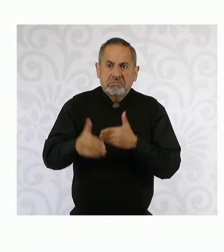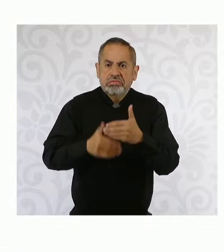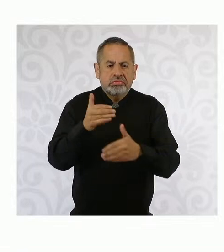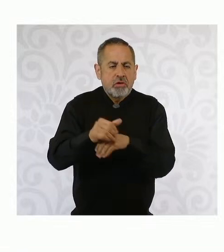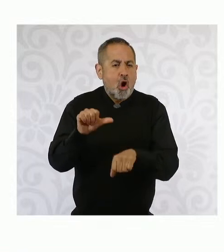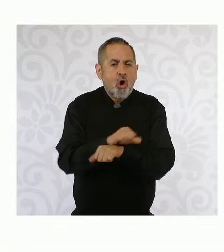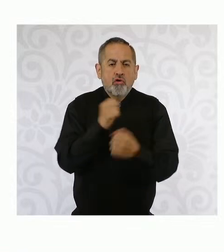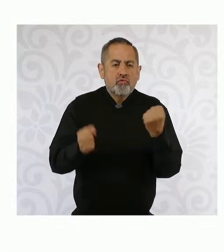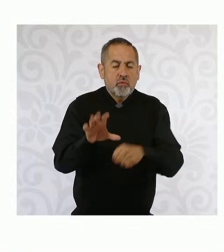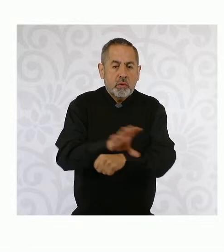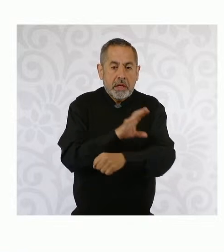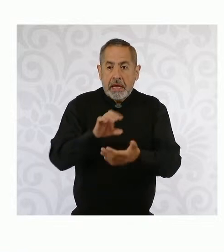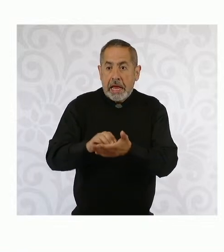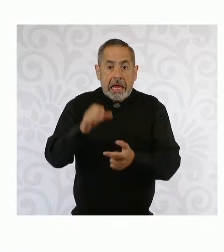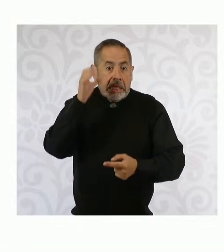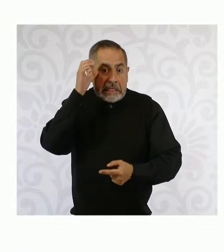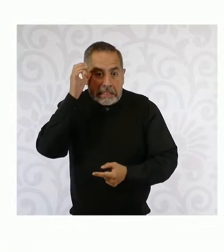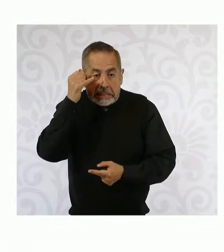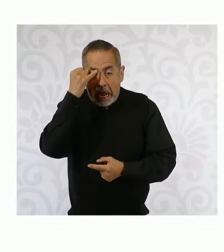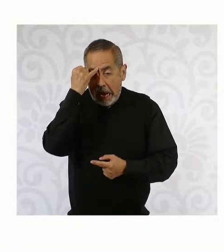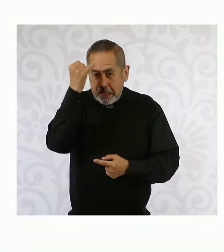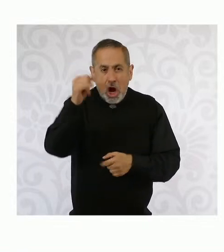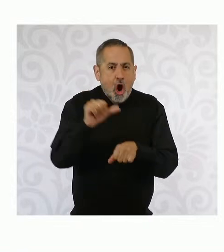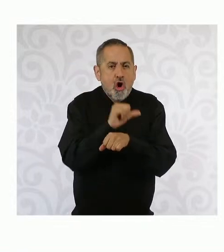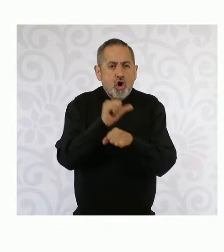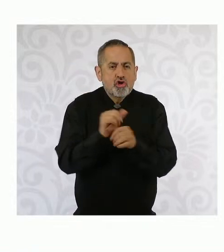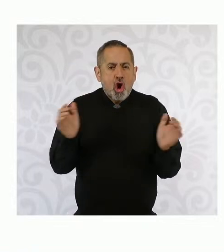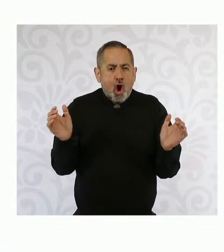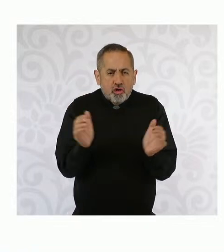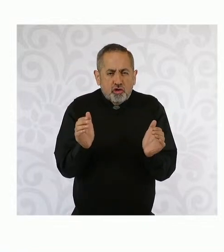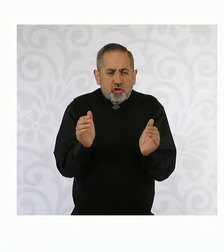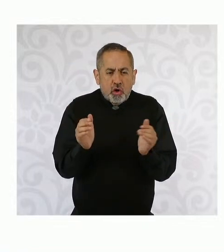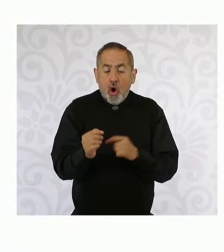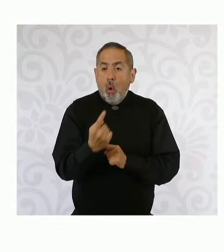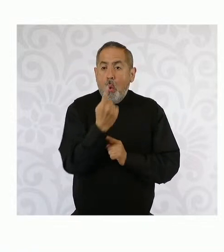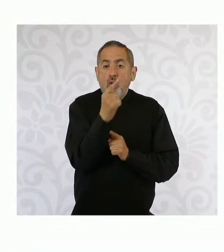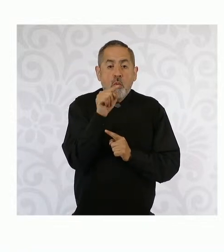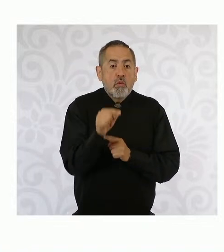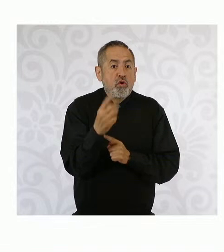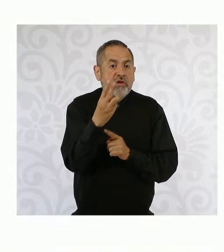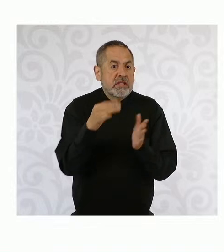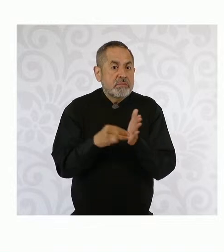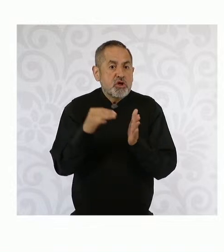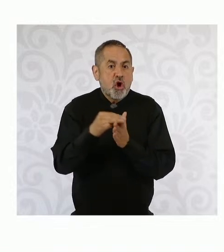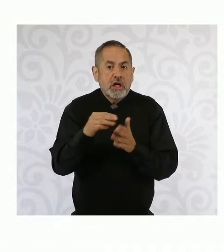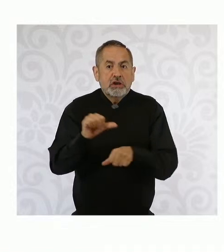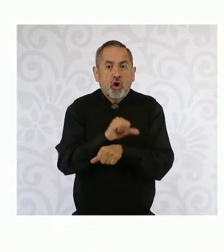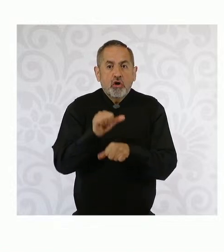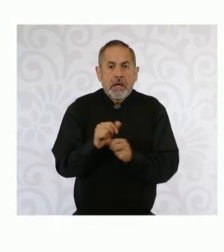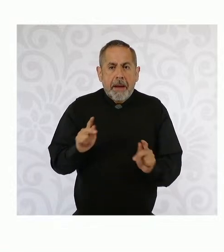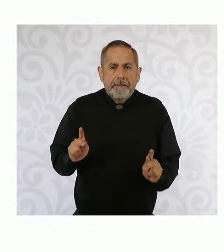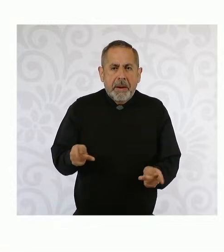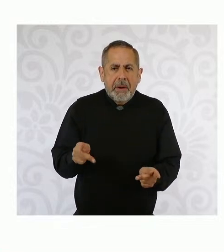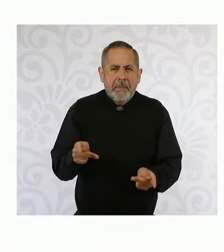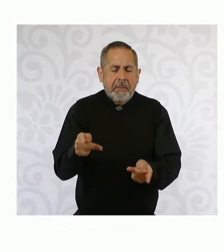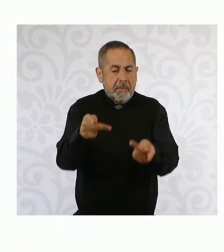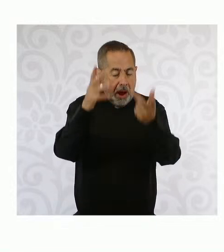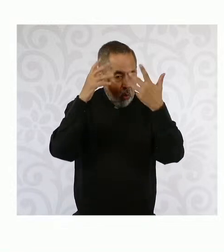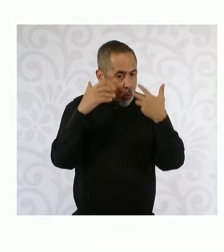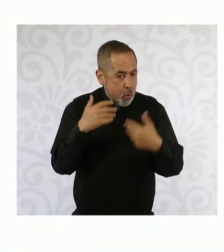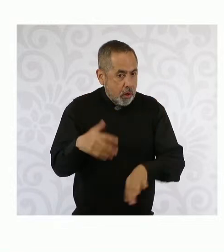venta de minive hículos en el 2023 Fue de más de 1.3 millones de unidades para nosotros en México